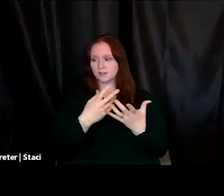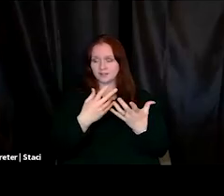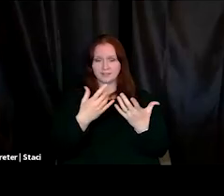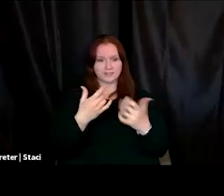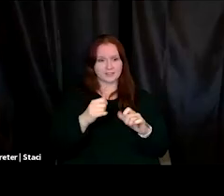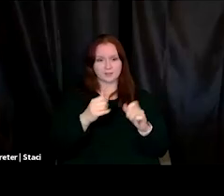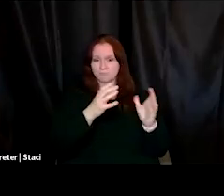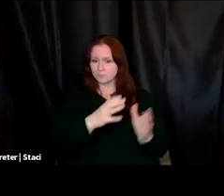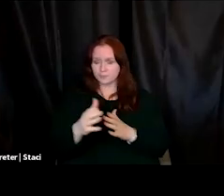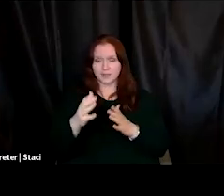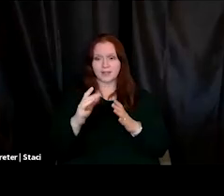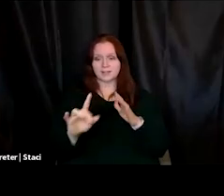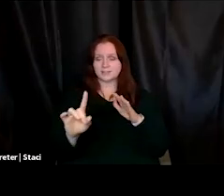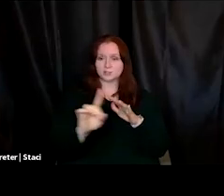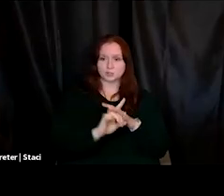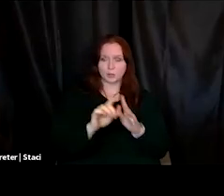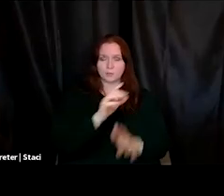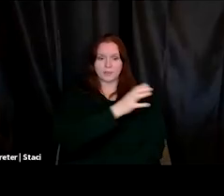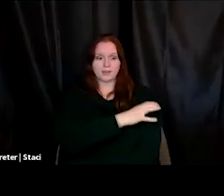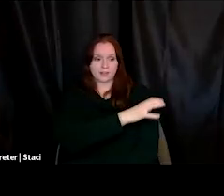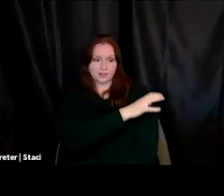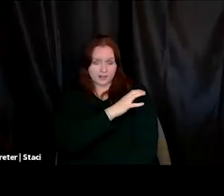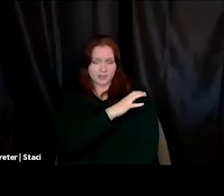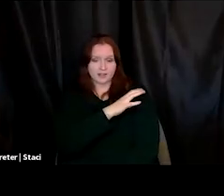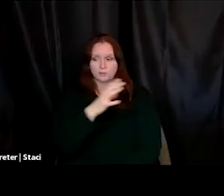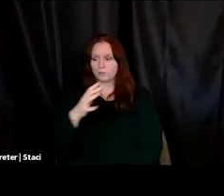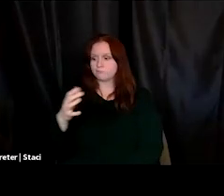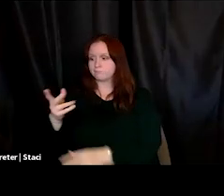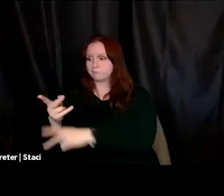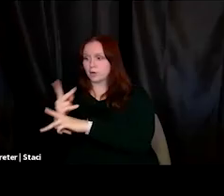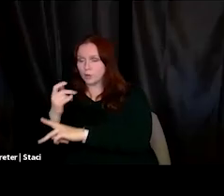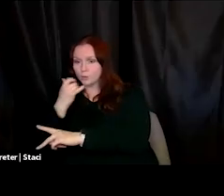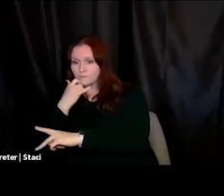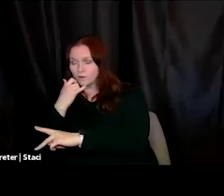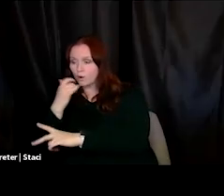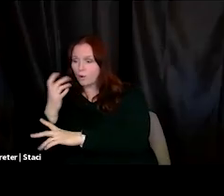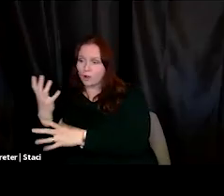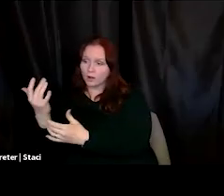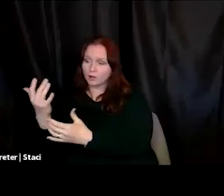o para otras personas como esperar en una sala de espera durante una hora o responder muchas preguntas o estar